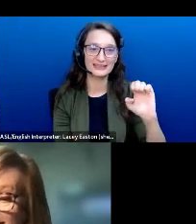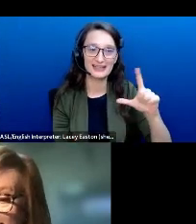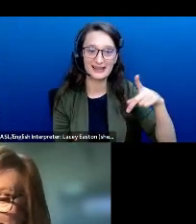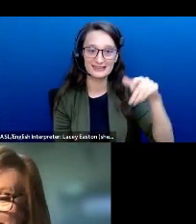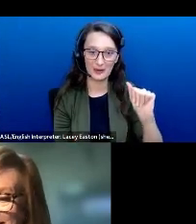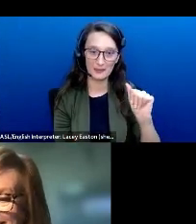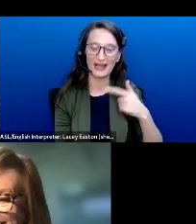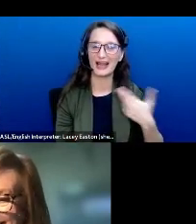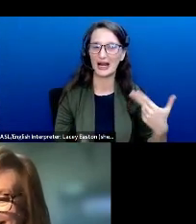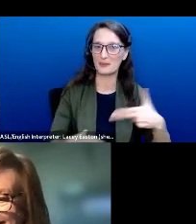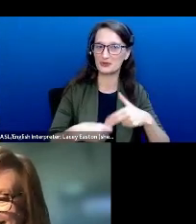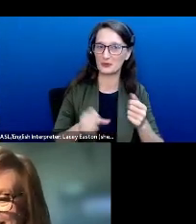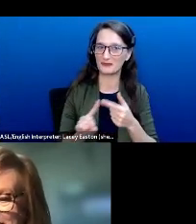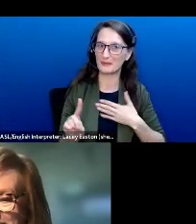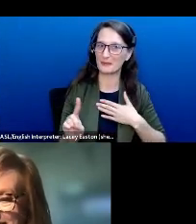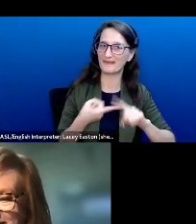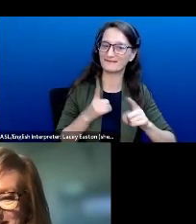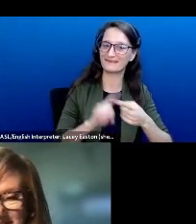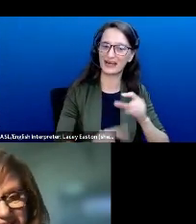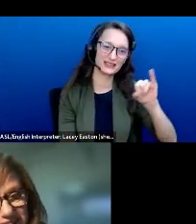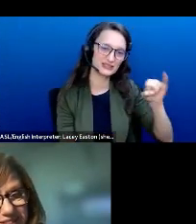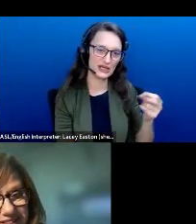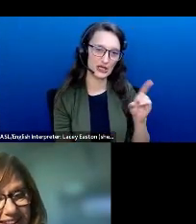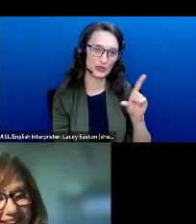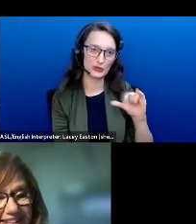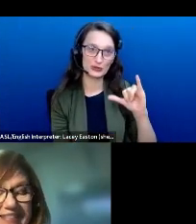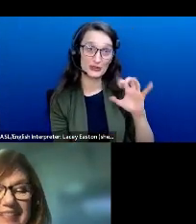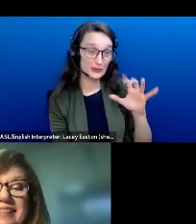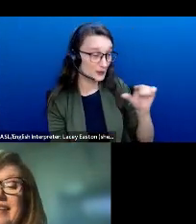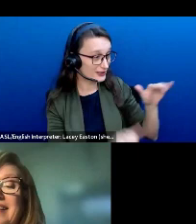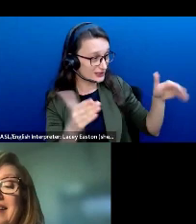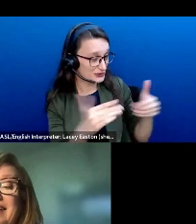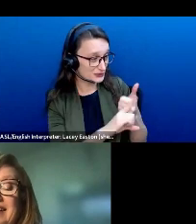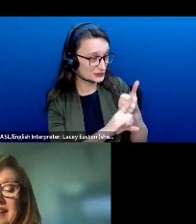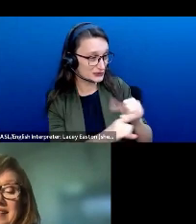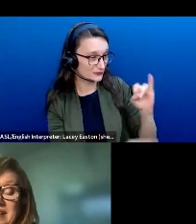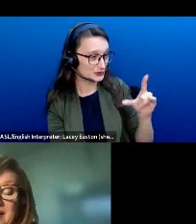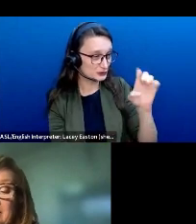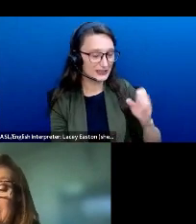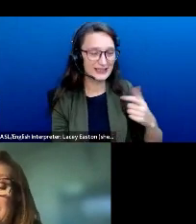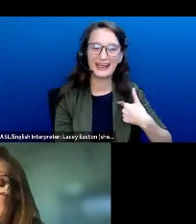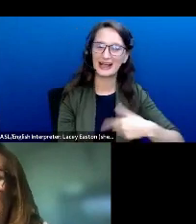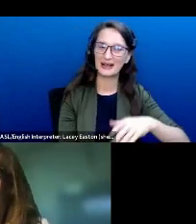amiga Julie. ¿Quieres presentarte? Julie, hola a todos, estoy muy feliz de estar aquí.